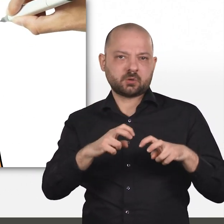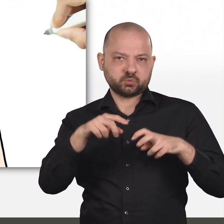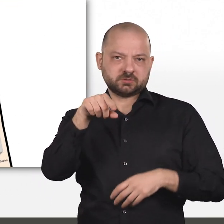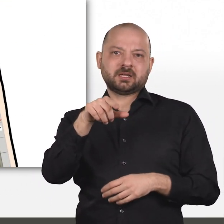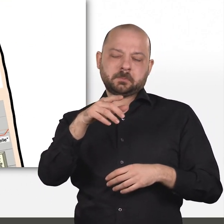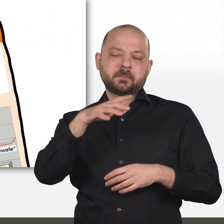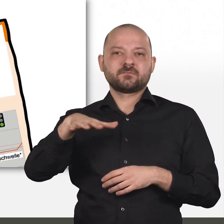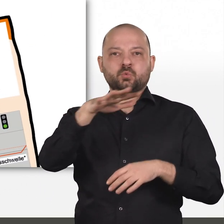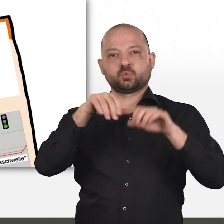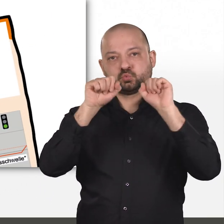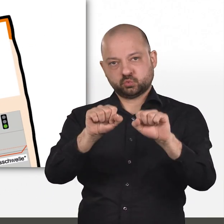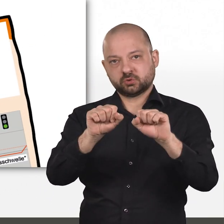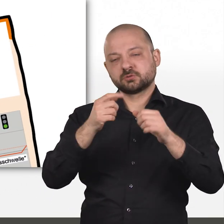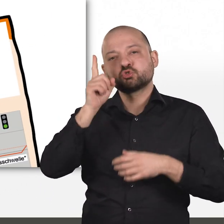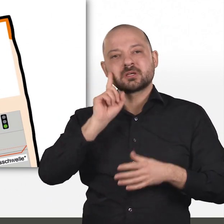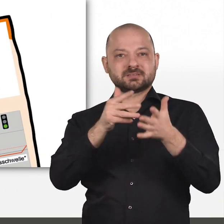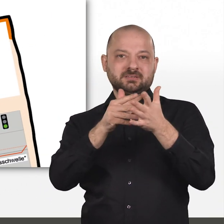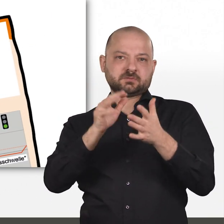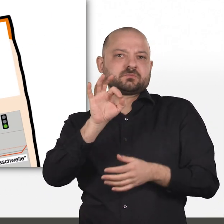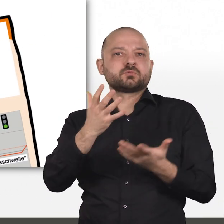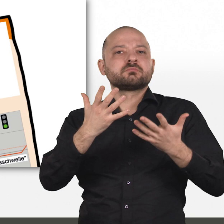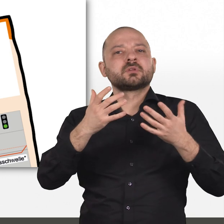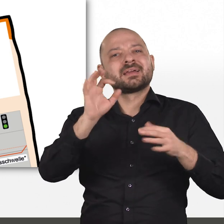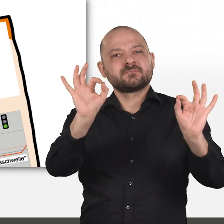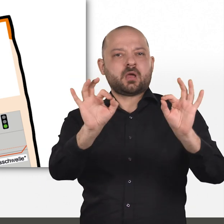Ein Stresstest für die allgemeine Gefahrenabwehr und den Katastrophenschutz”